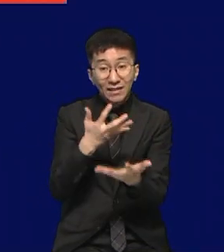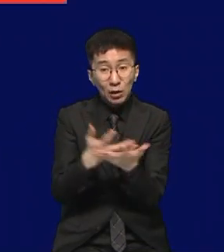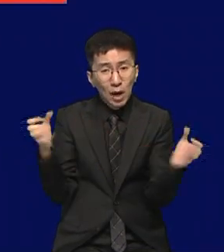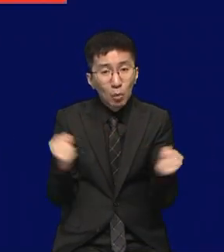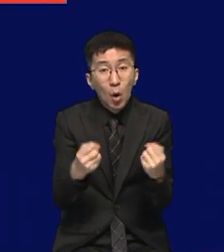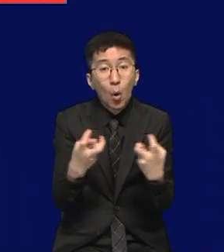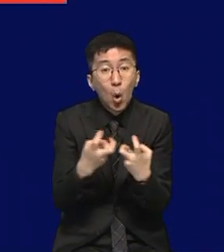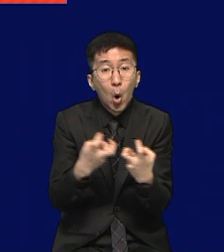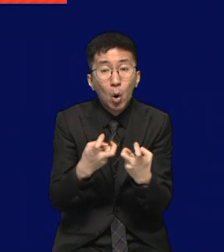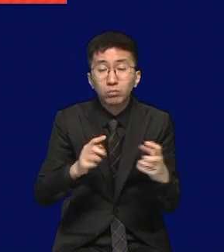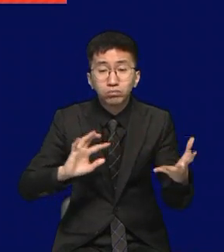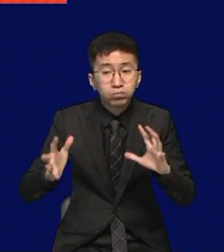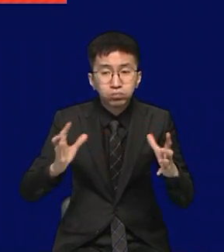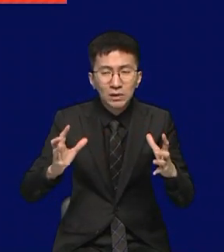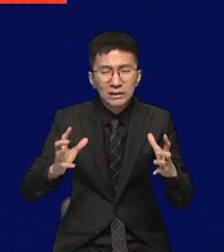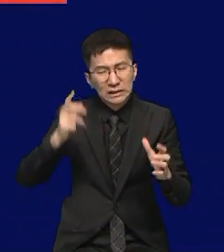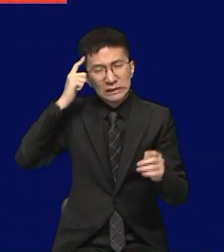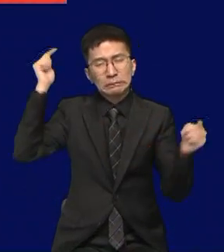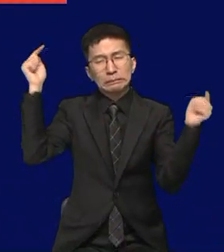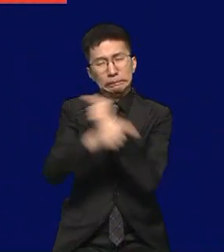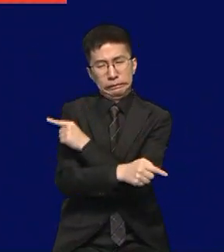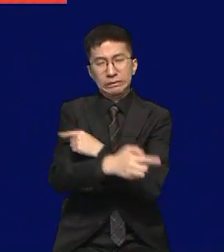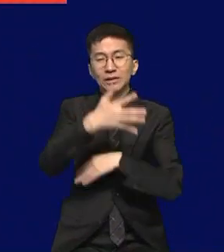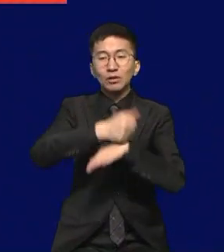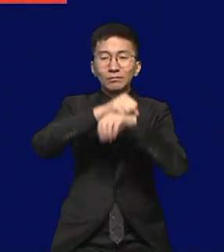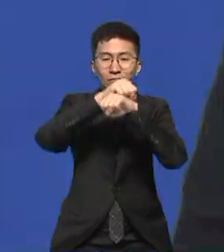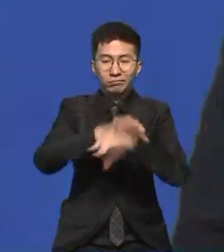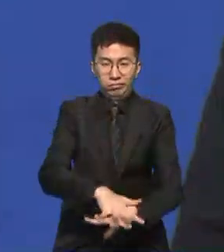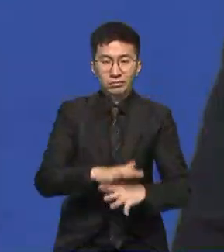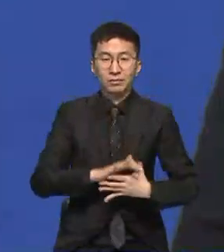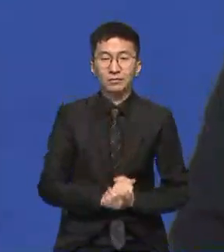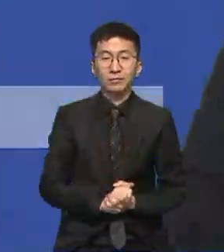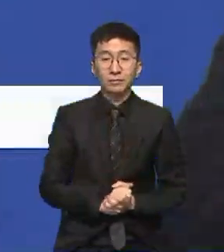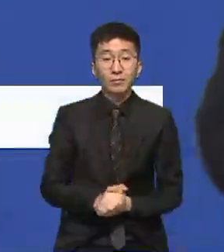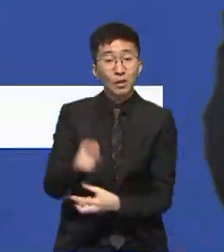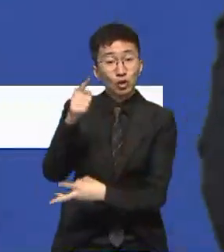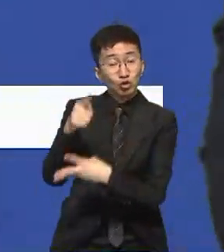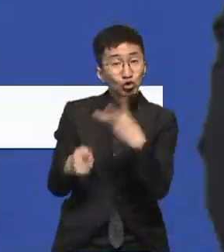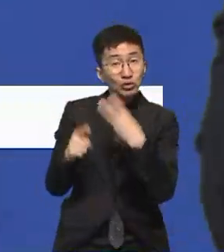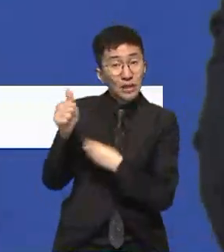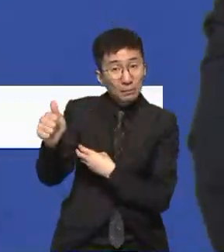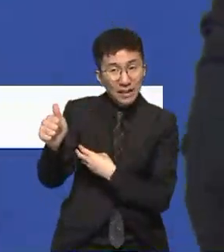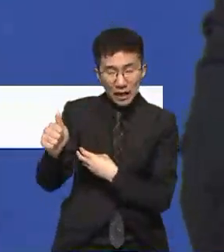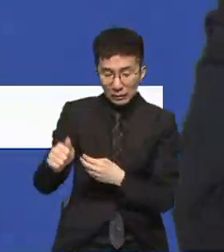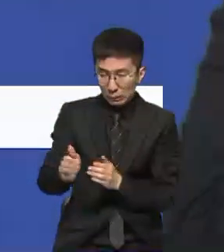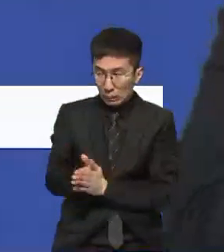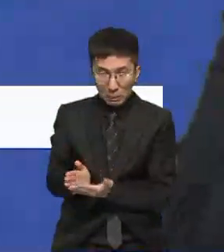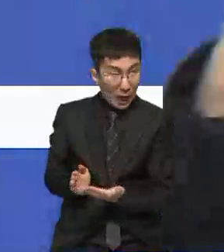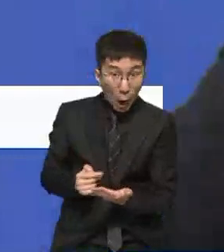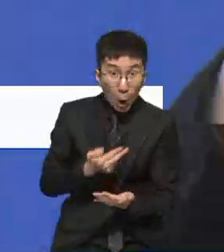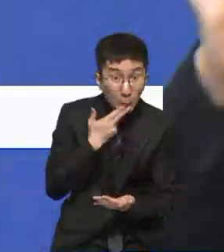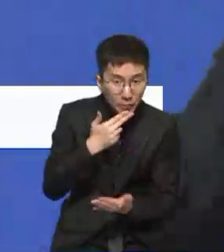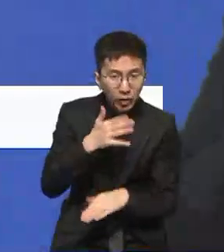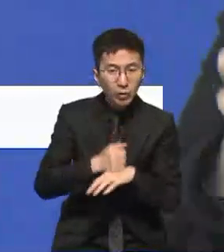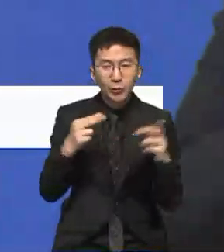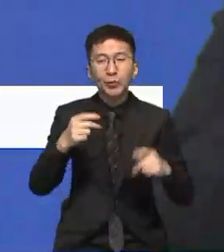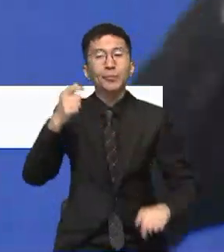쟁점을 둘러싼 이견을 끝내 넘어서지 못했습니다.